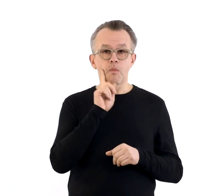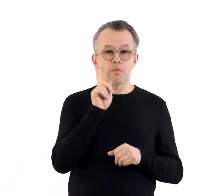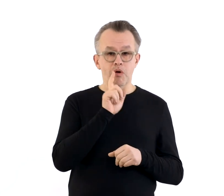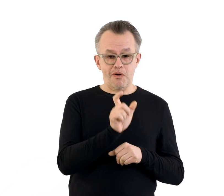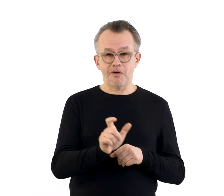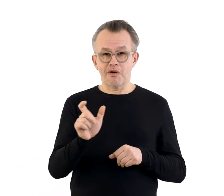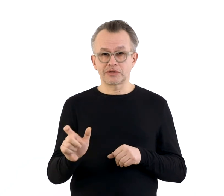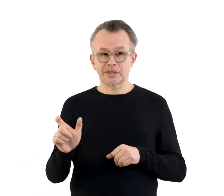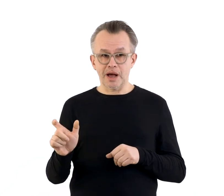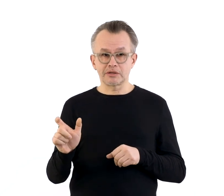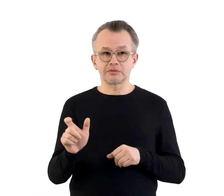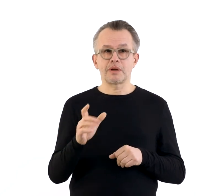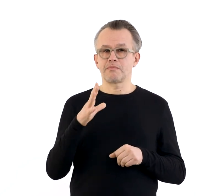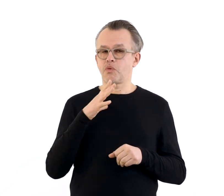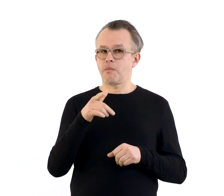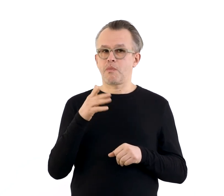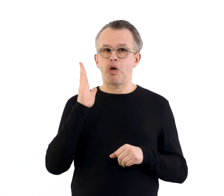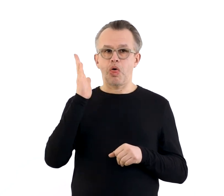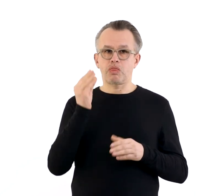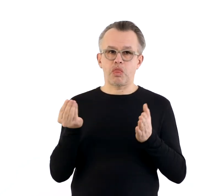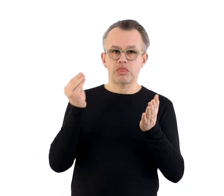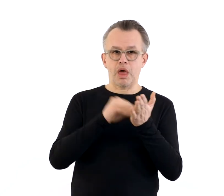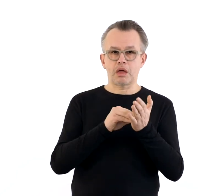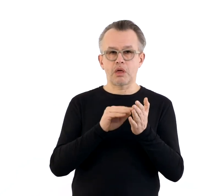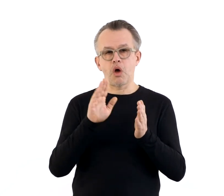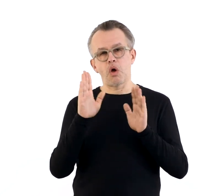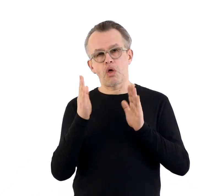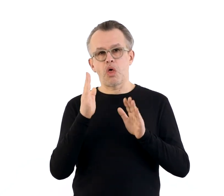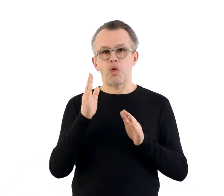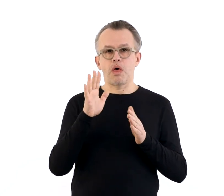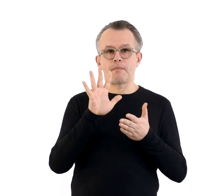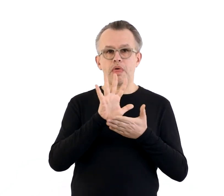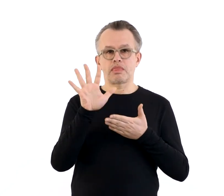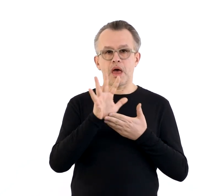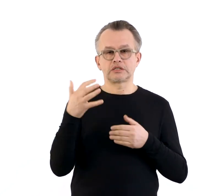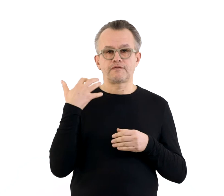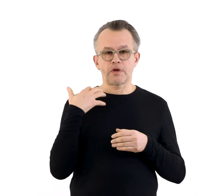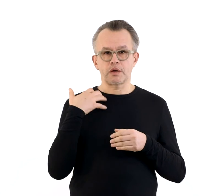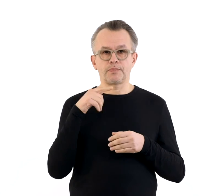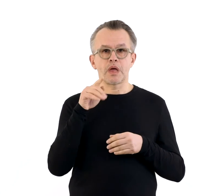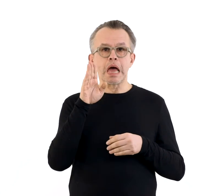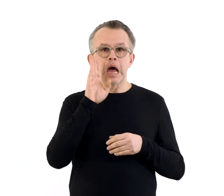Postacie chłopców niewątpliwie zostały dodane dopiero w XV wieku,